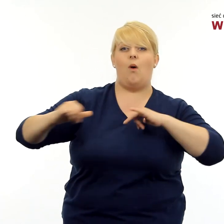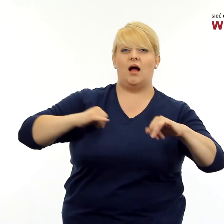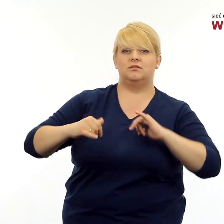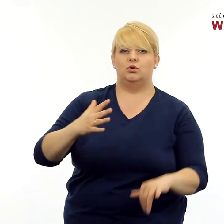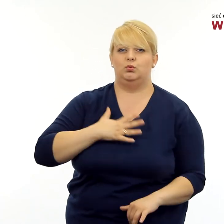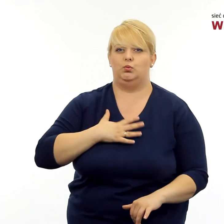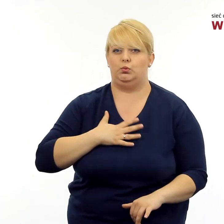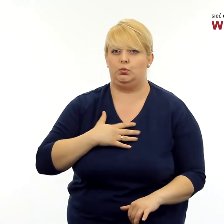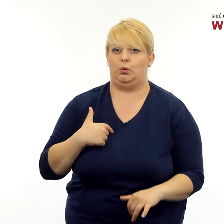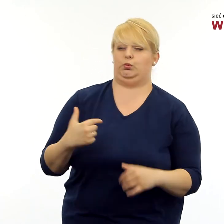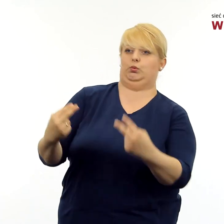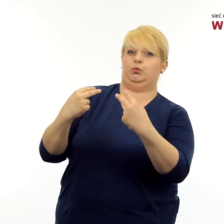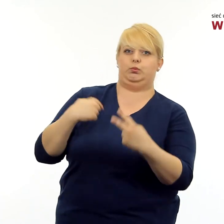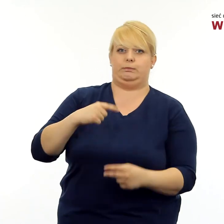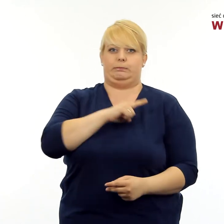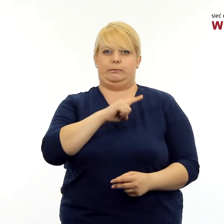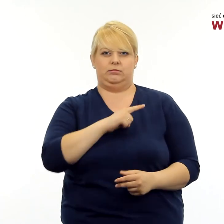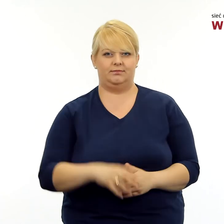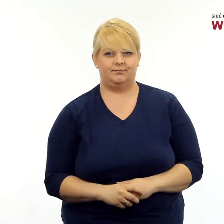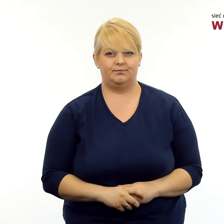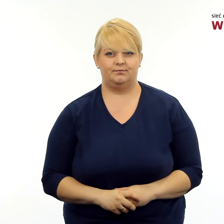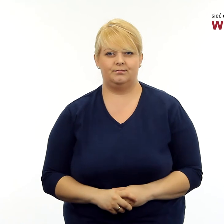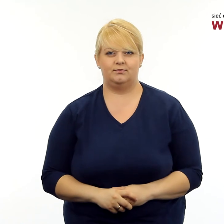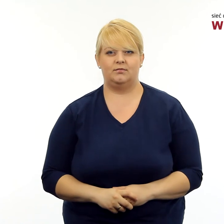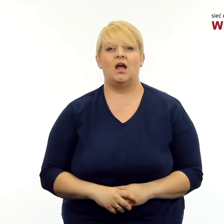a władza będzie czuła ich siłę.